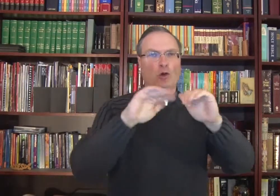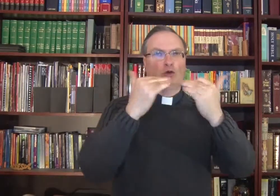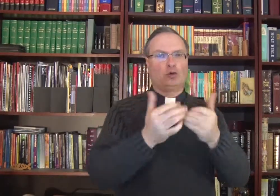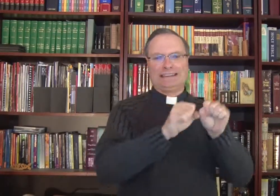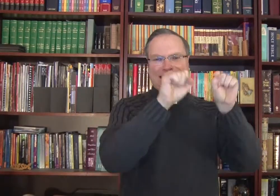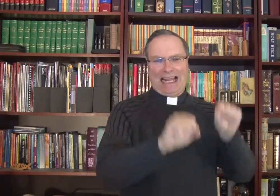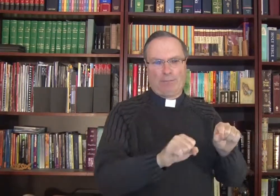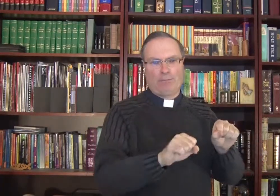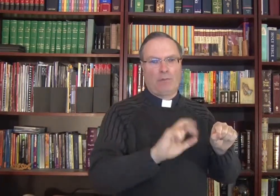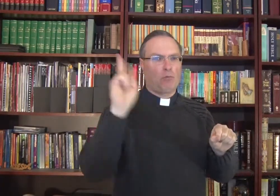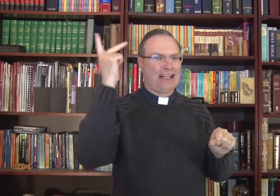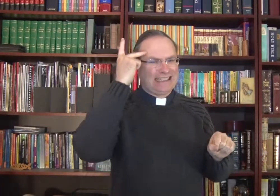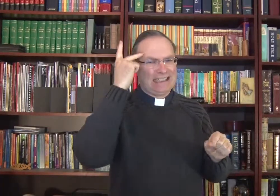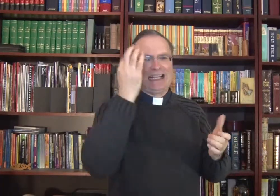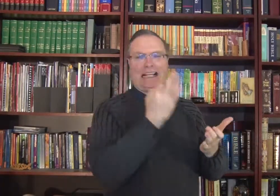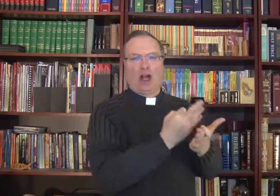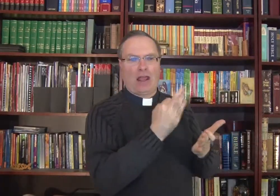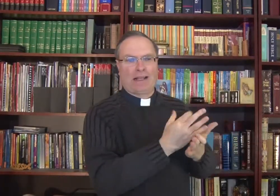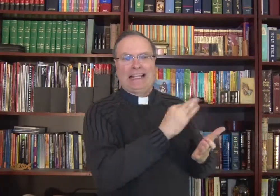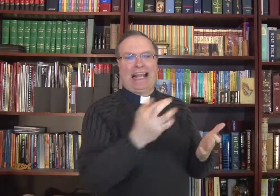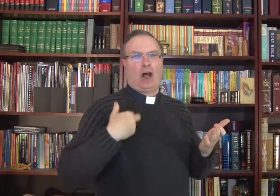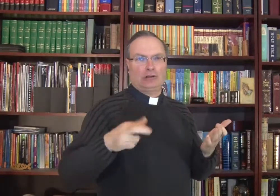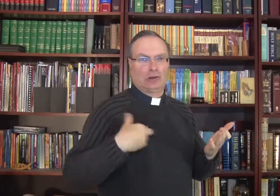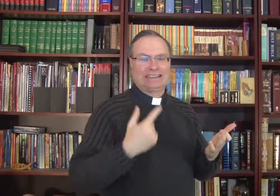tout système (politique, économique et religieuse)